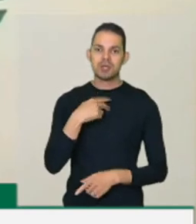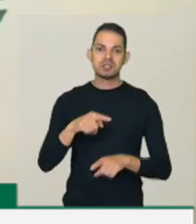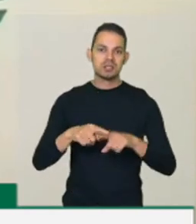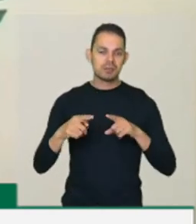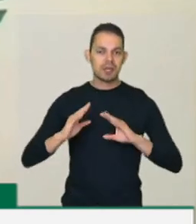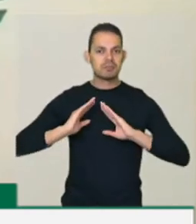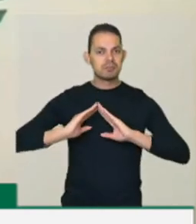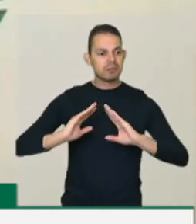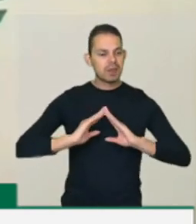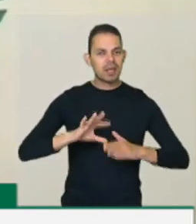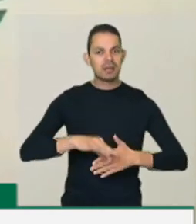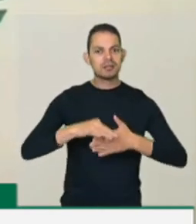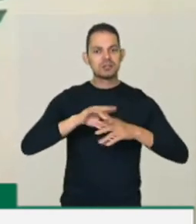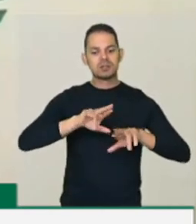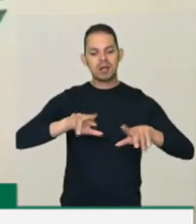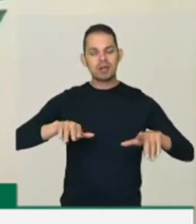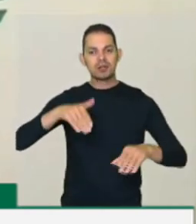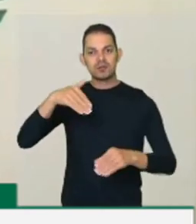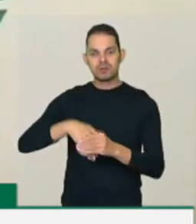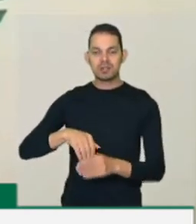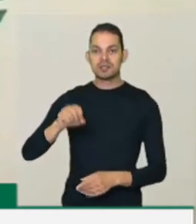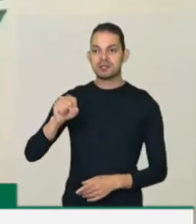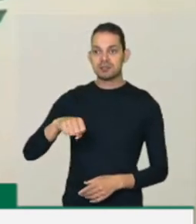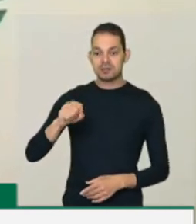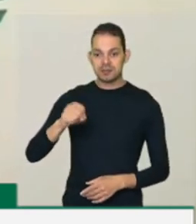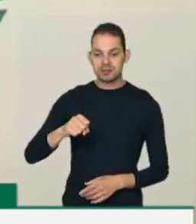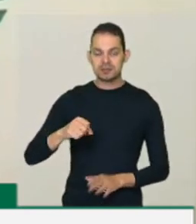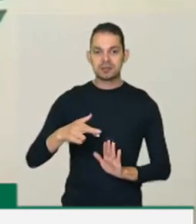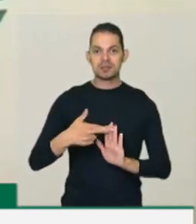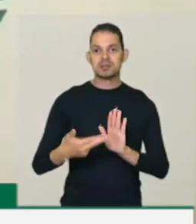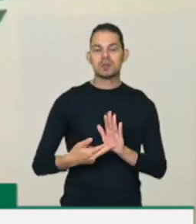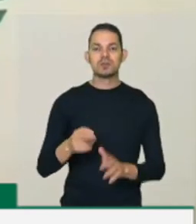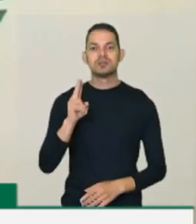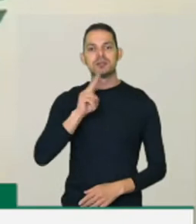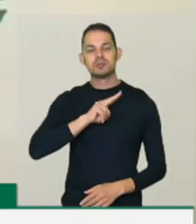DEFESA QUE VOTEM SIM... AO... AO REGIME DE URGÊNCIA; E DEPOIS ELE SE DISPÕE A COMPOR